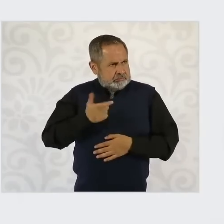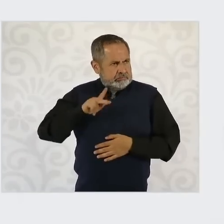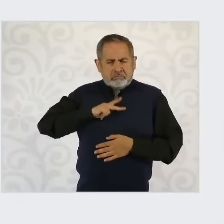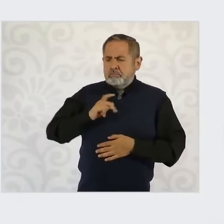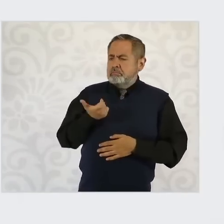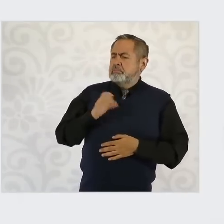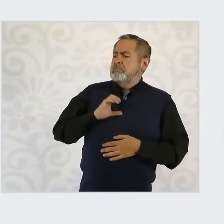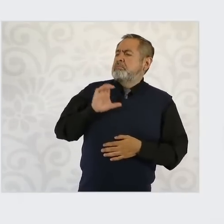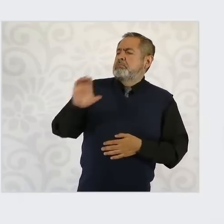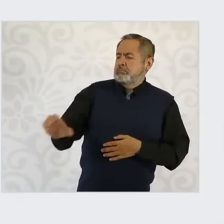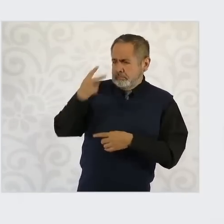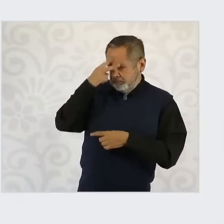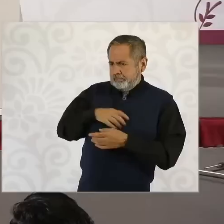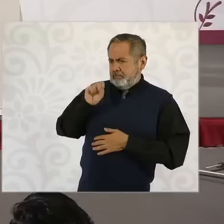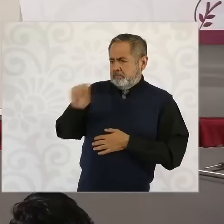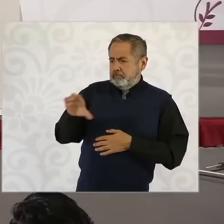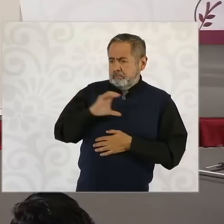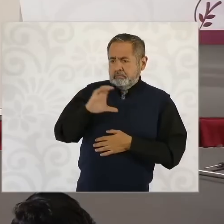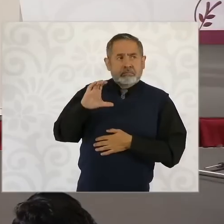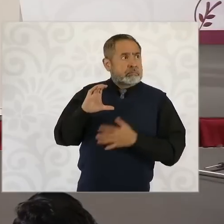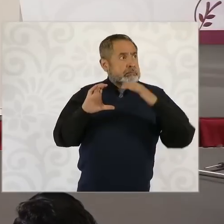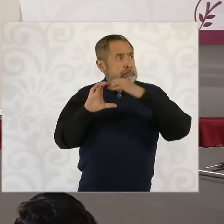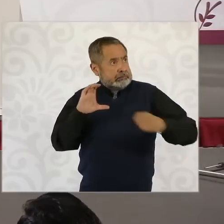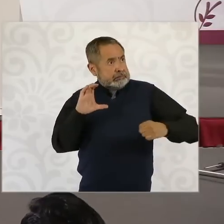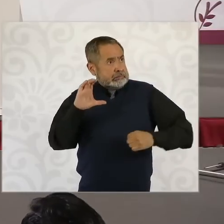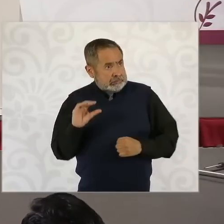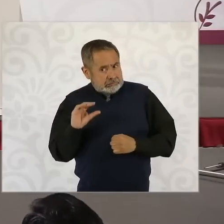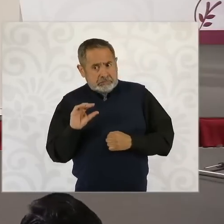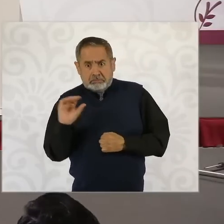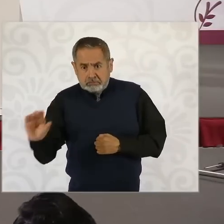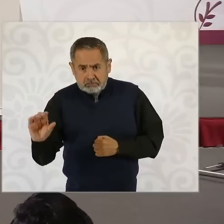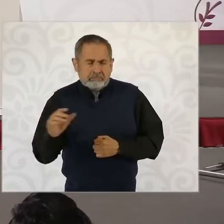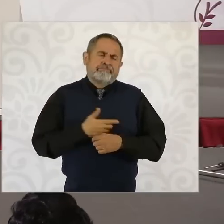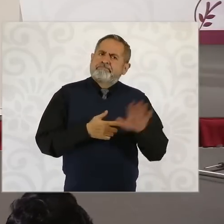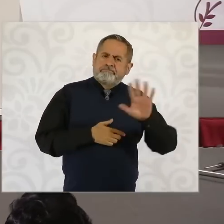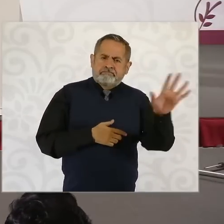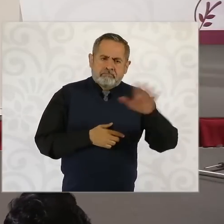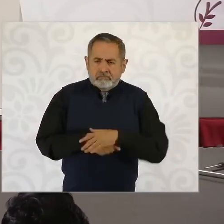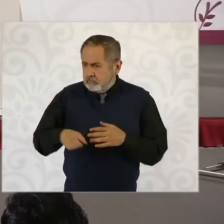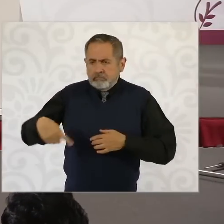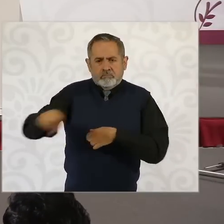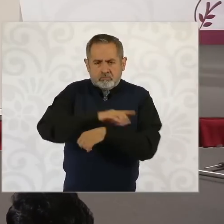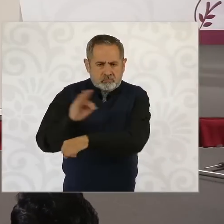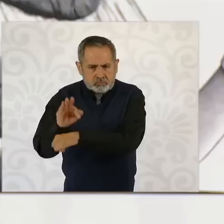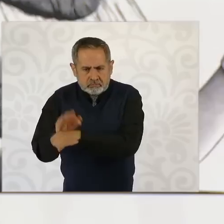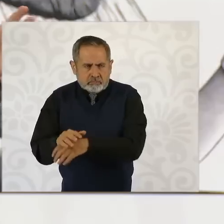otras cosas en la defensa de los mexicanos y qué bueno que ahí estos partidos dijeron "No